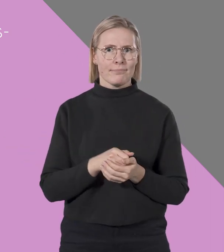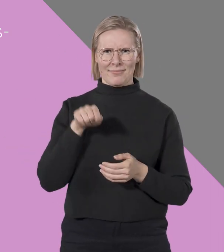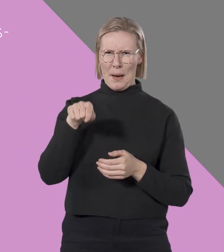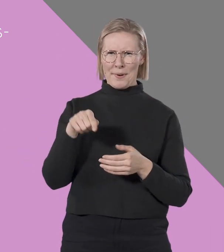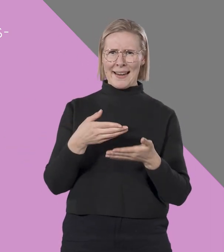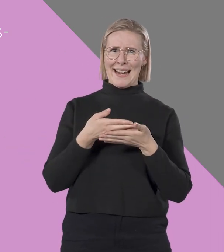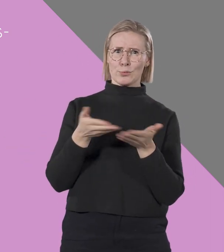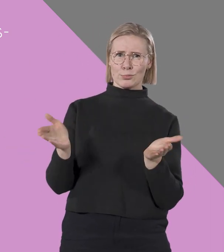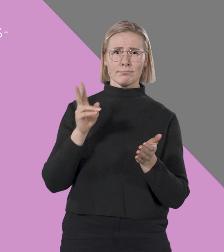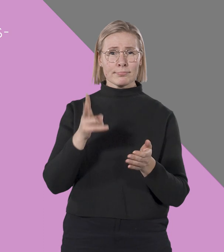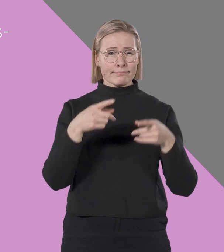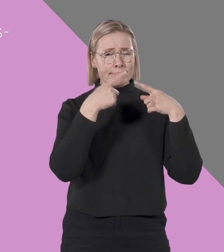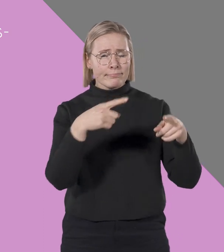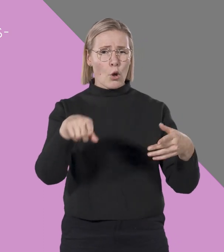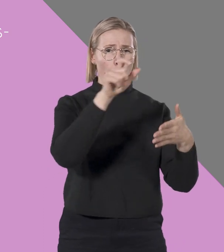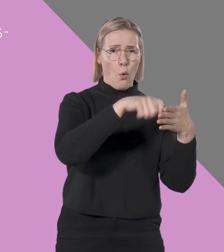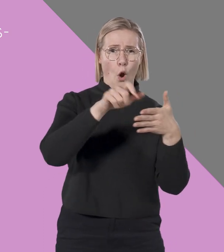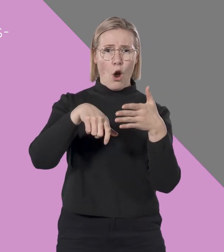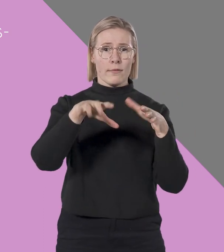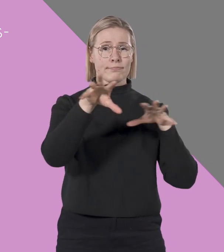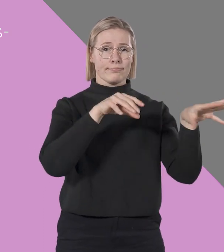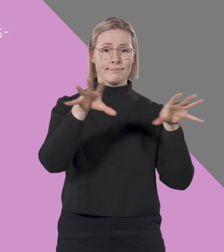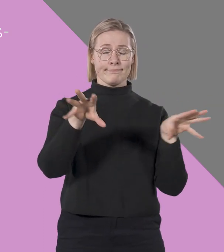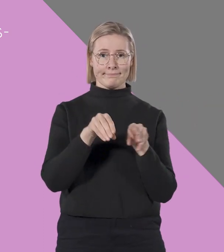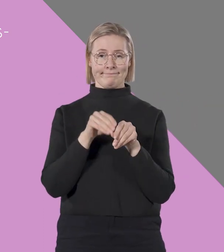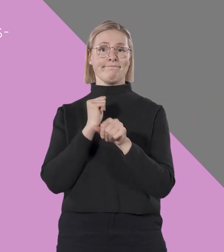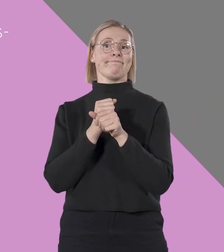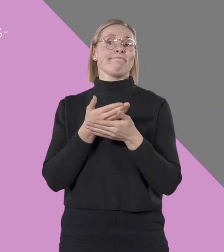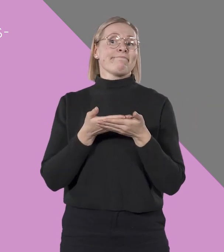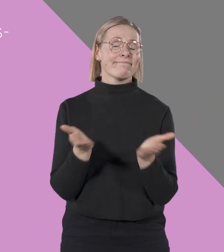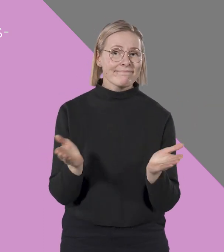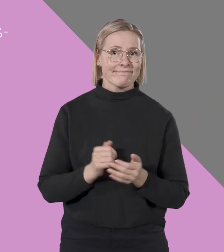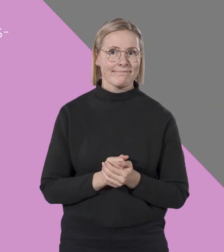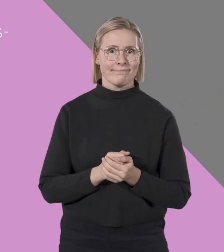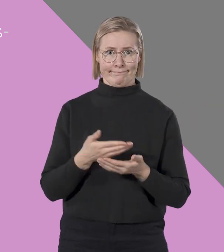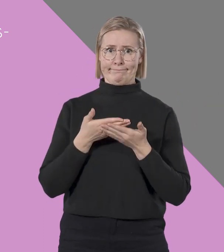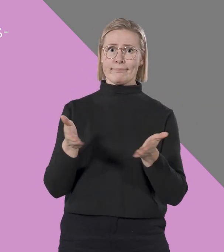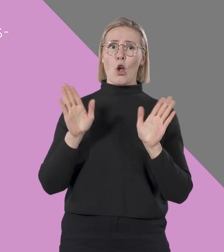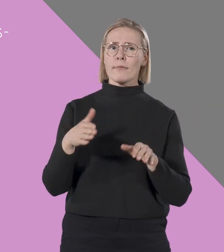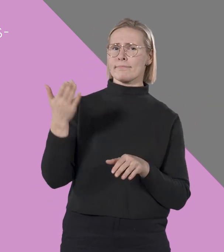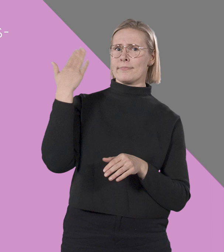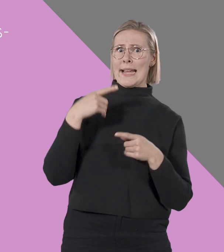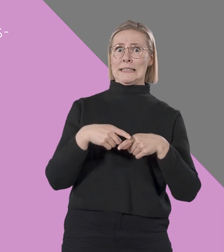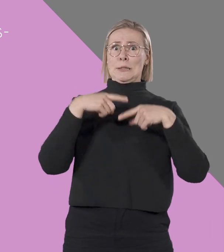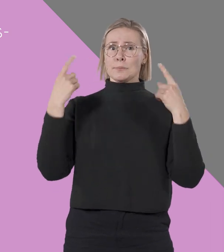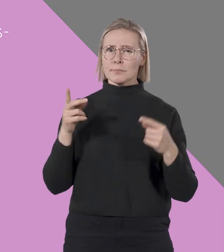Esitys koostuu erilaisista runoteoksista, ja se esitettiin ensimmäistä kertaa -